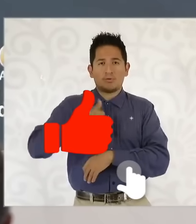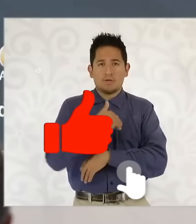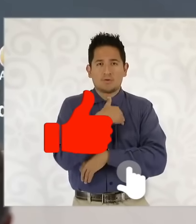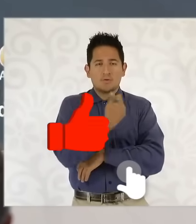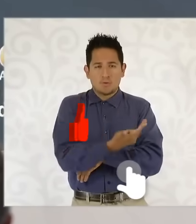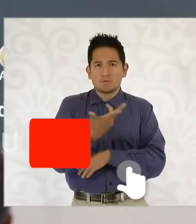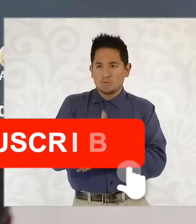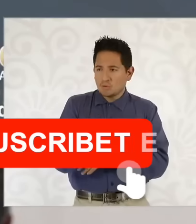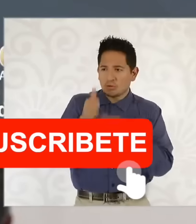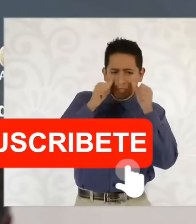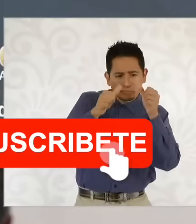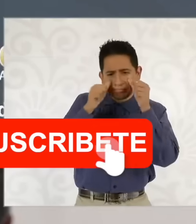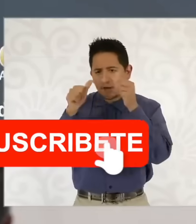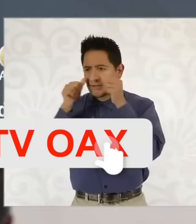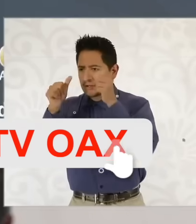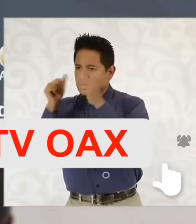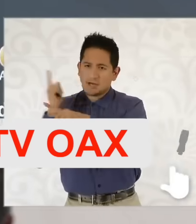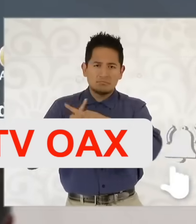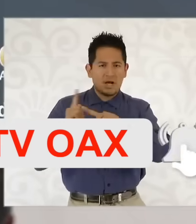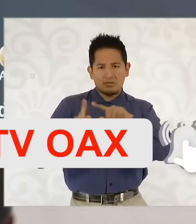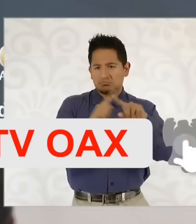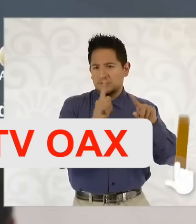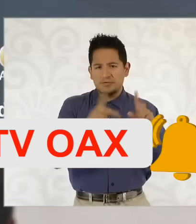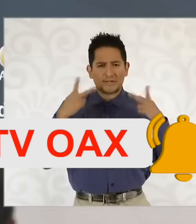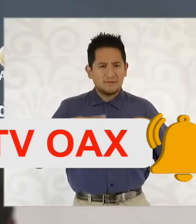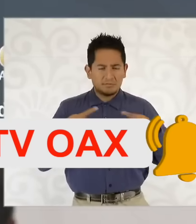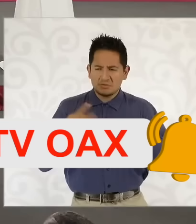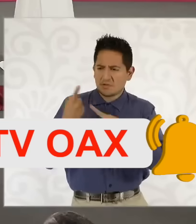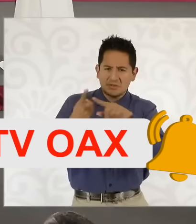energía por los diversos planes de desarrollo que están instruidos por nuestra presidenta. Adelante,